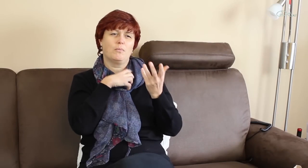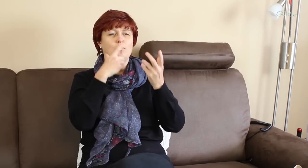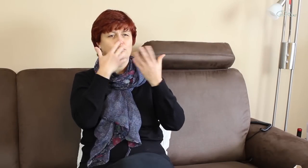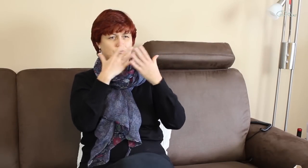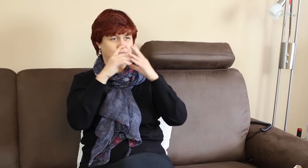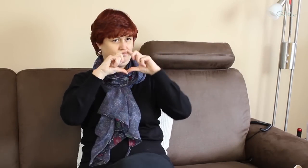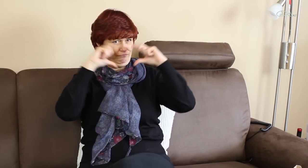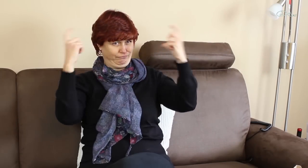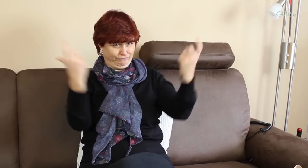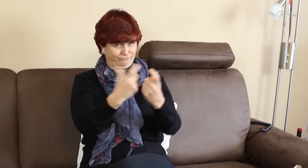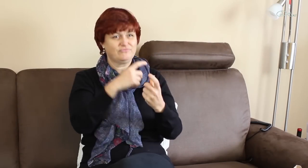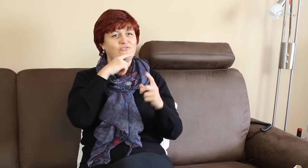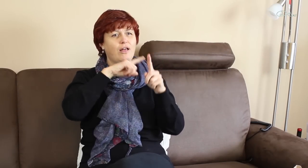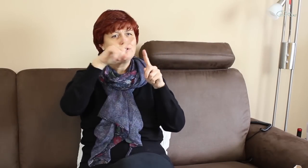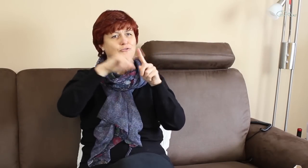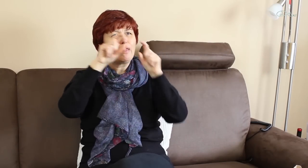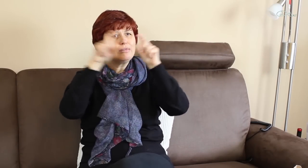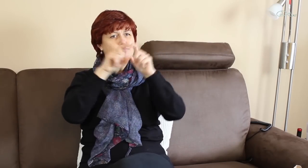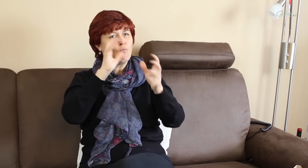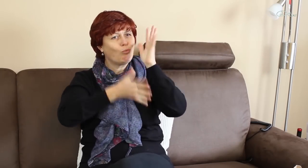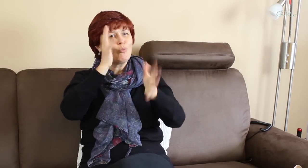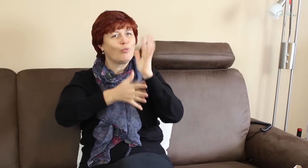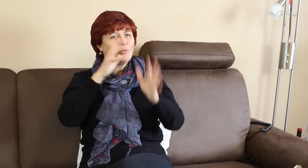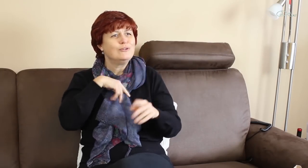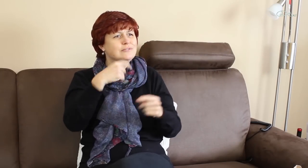Für mich ist es ein Problem, wenn eine Gruppe von Menschen sich über verschiedene Themen unterhält.